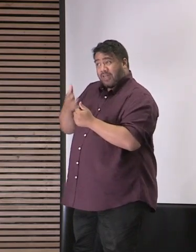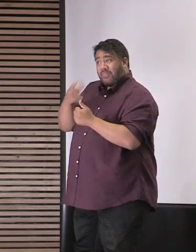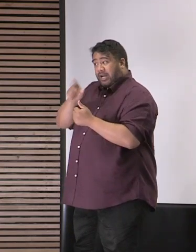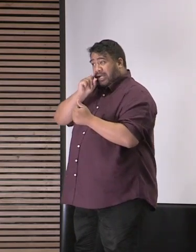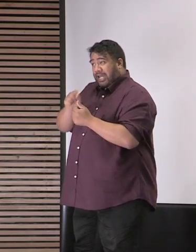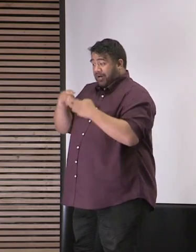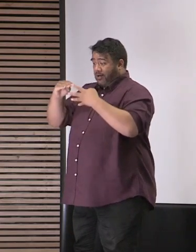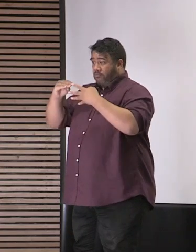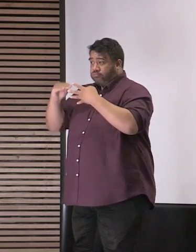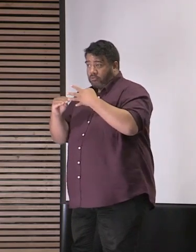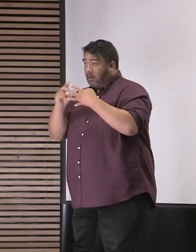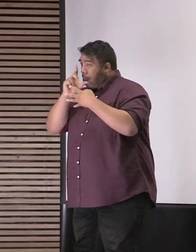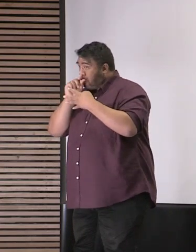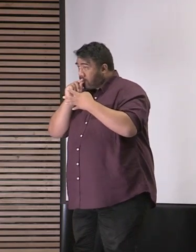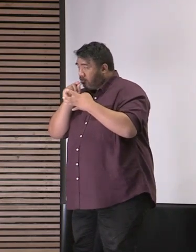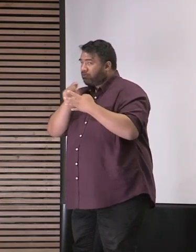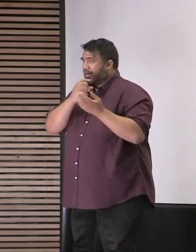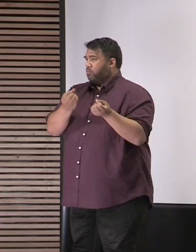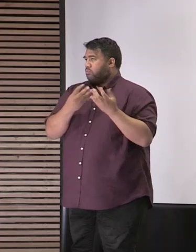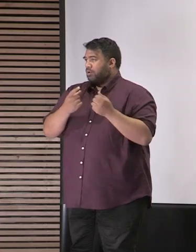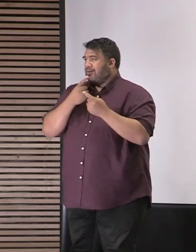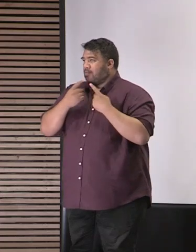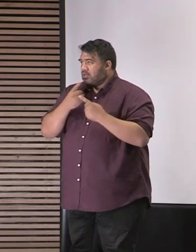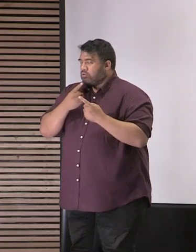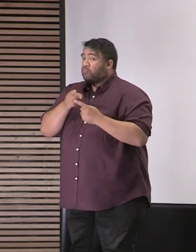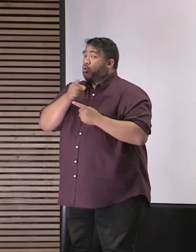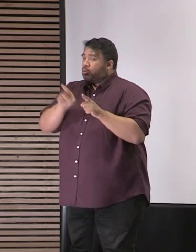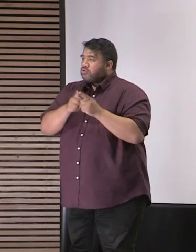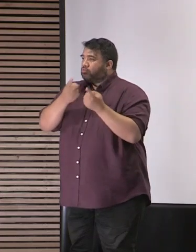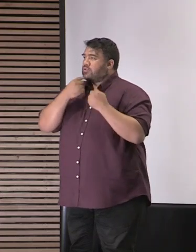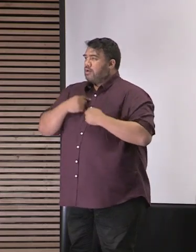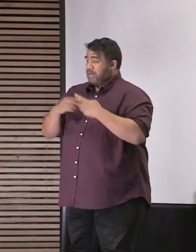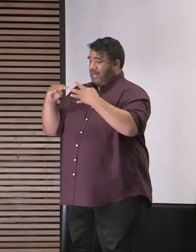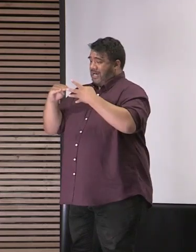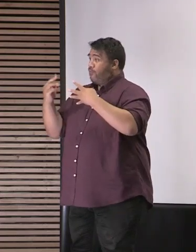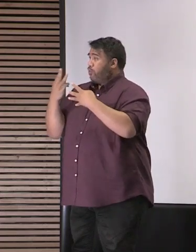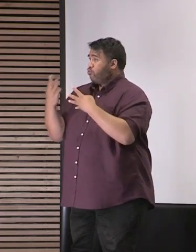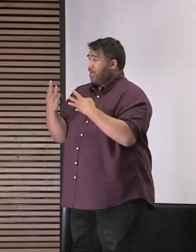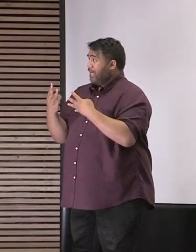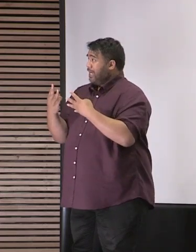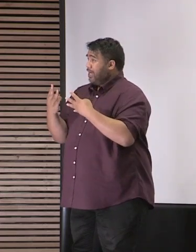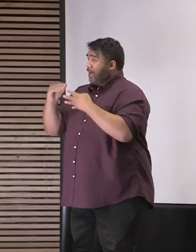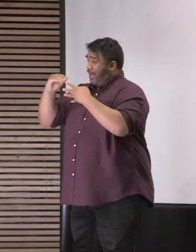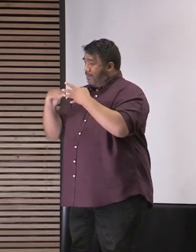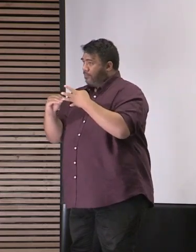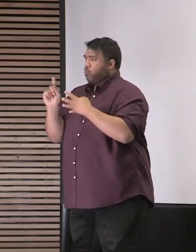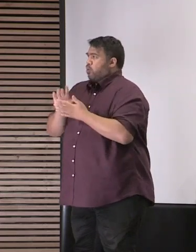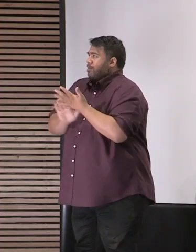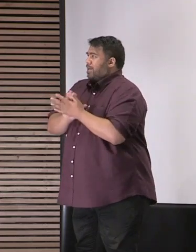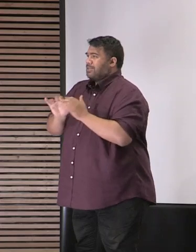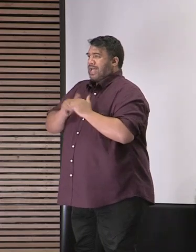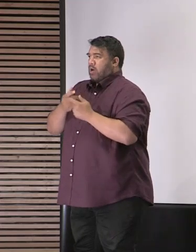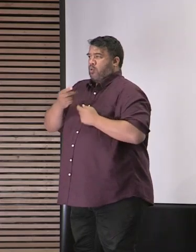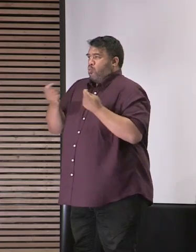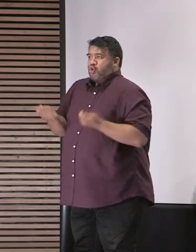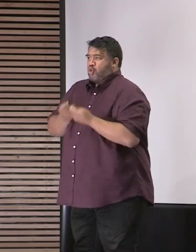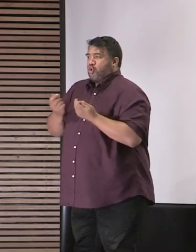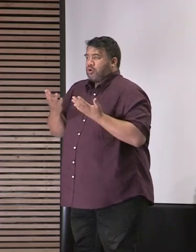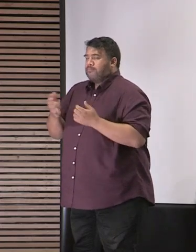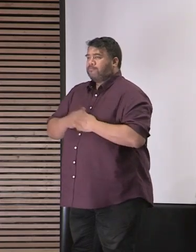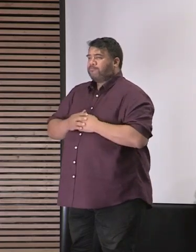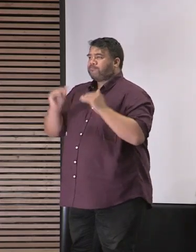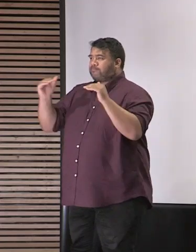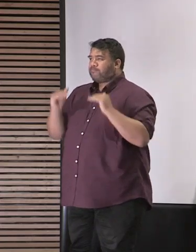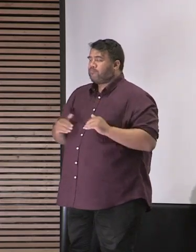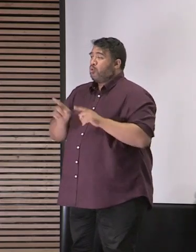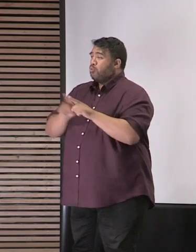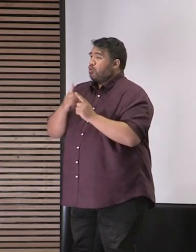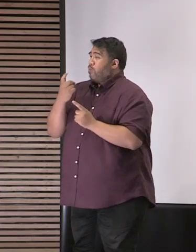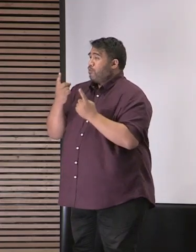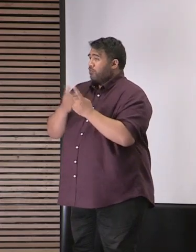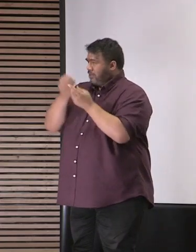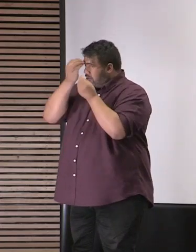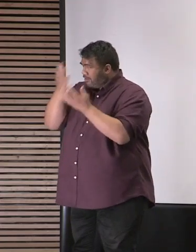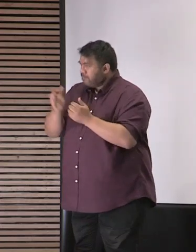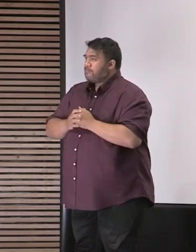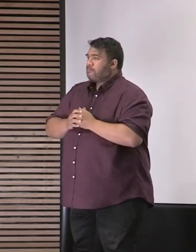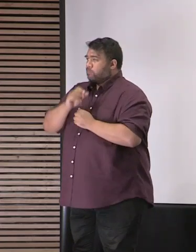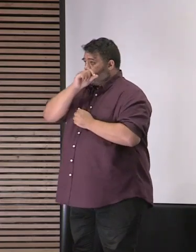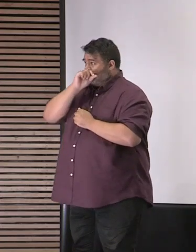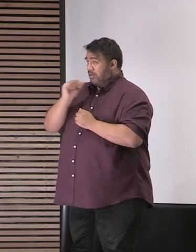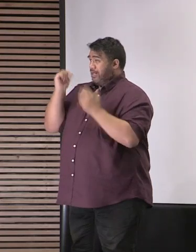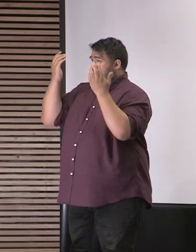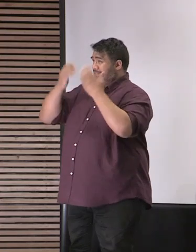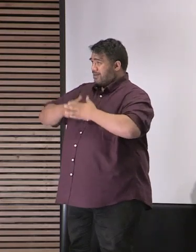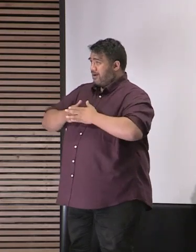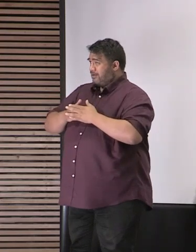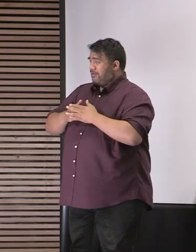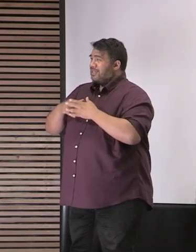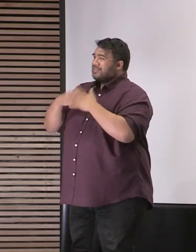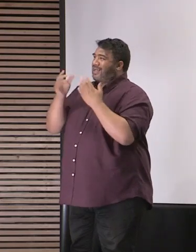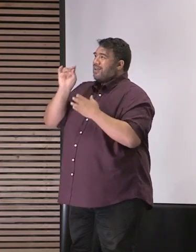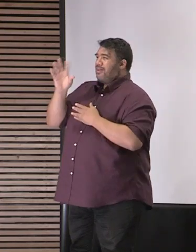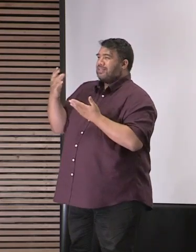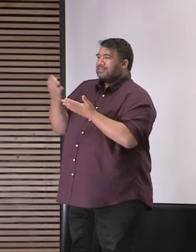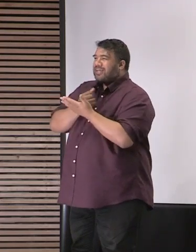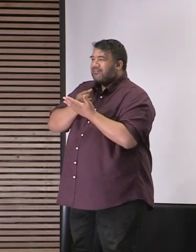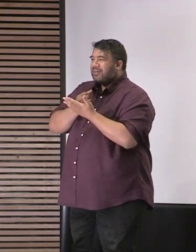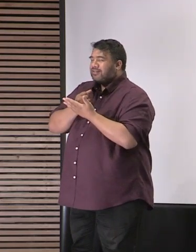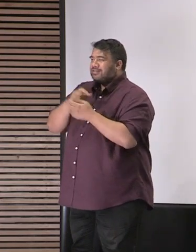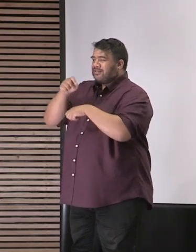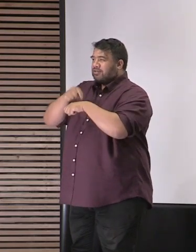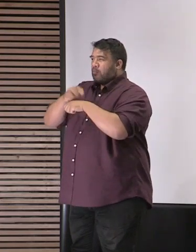financiero n También